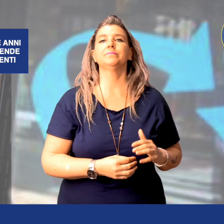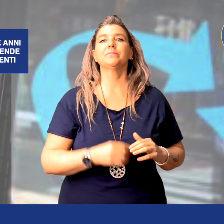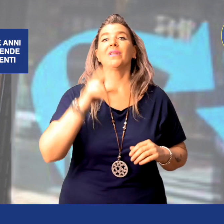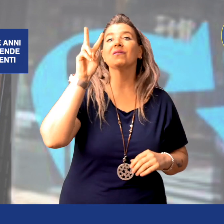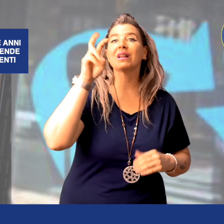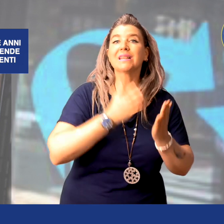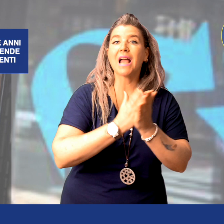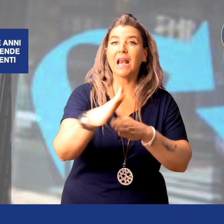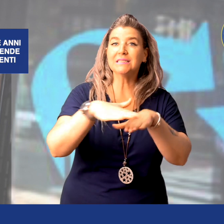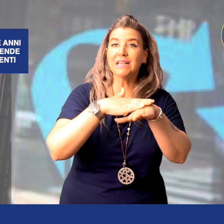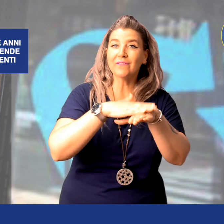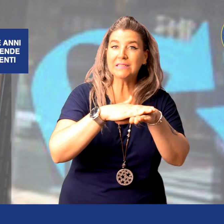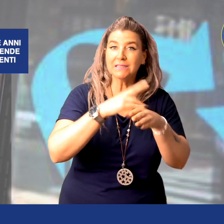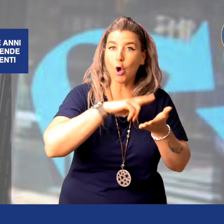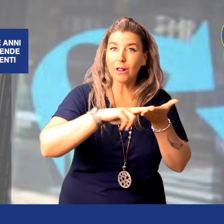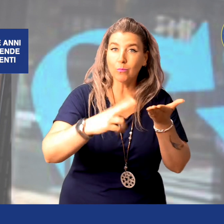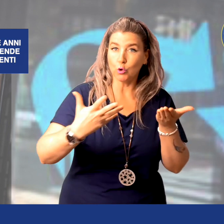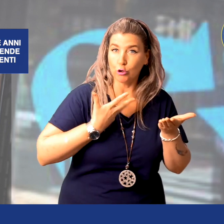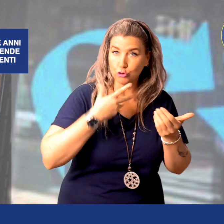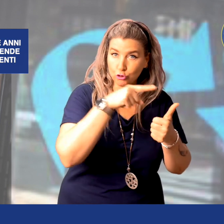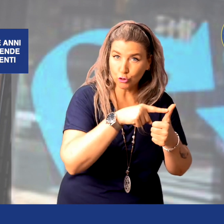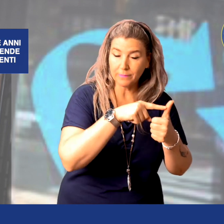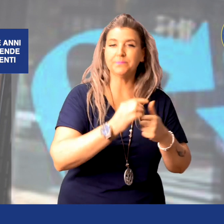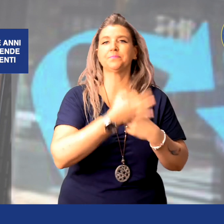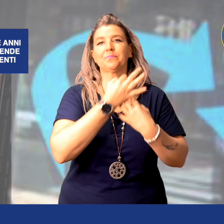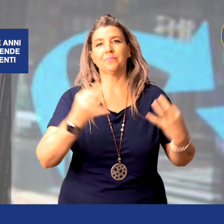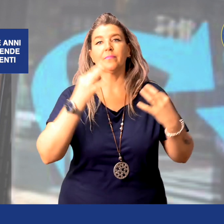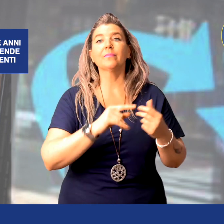avere maturato 20 anni di contributi versati